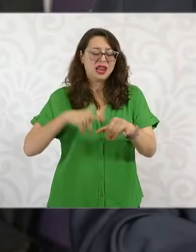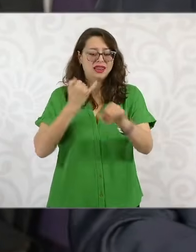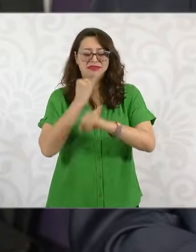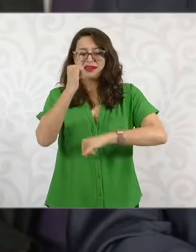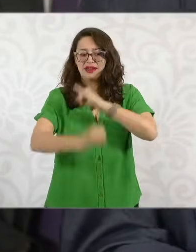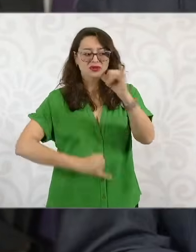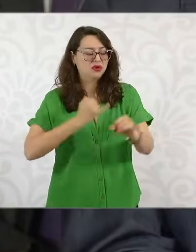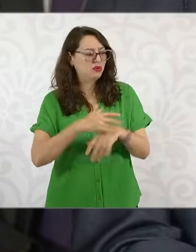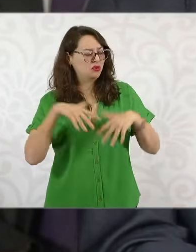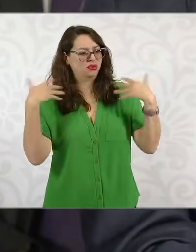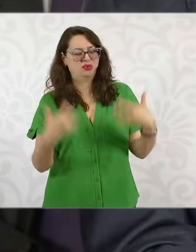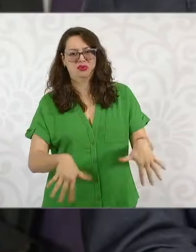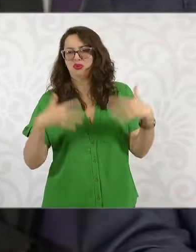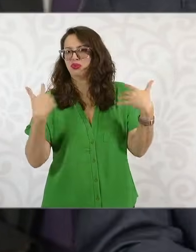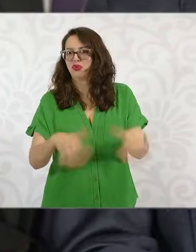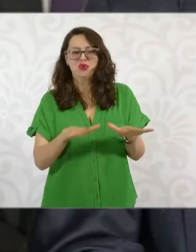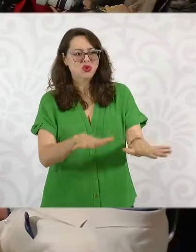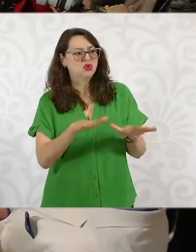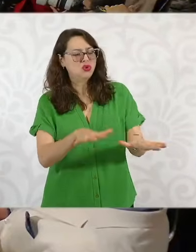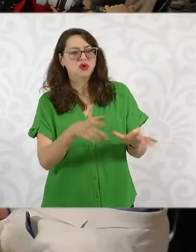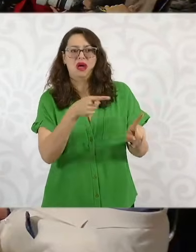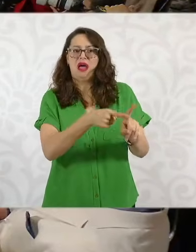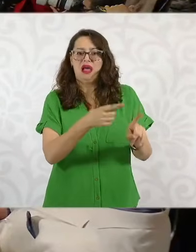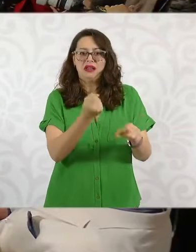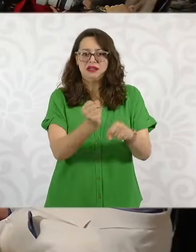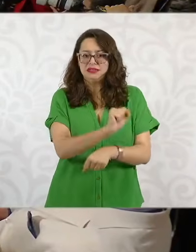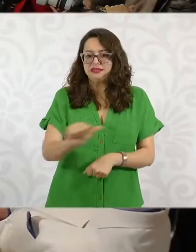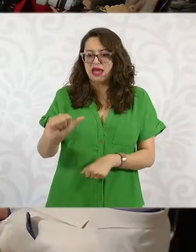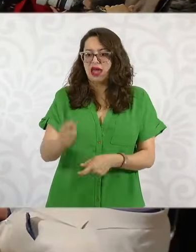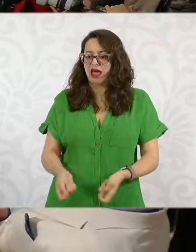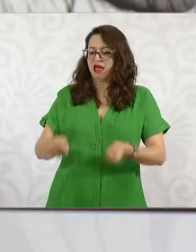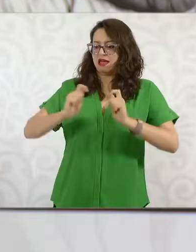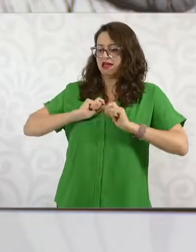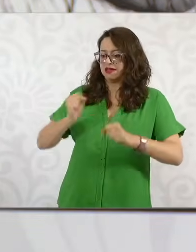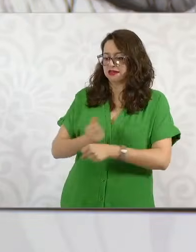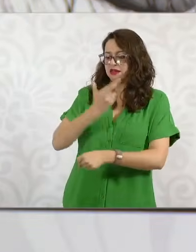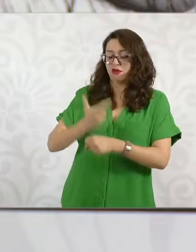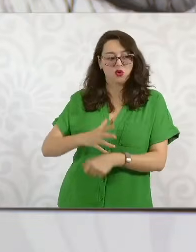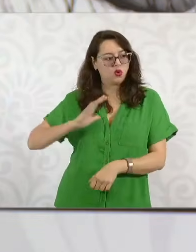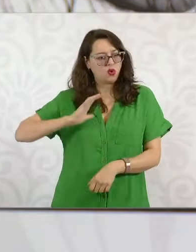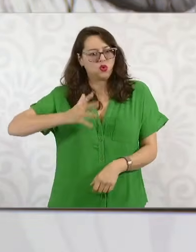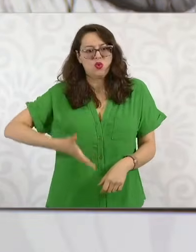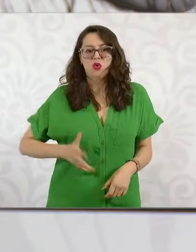sea nuestro secretario de salud y él por lo mismo tiene contactos con investigación en todo el mundo